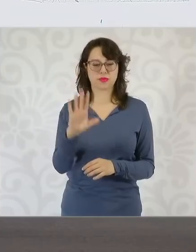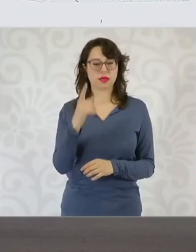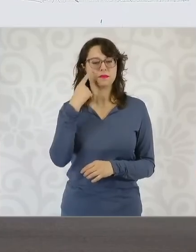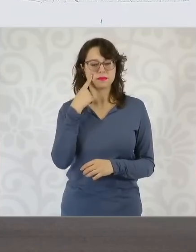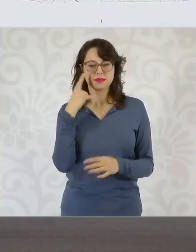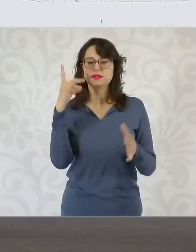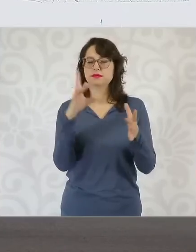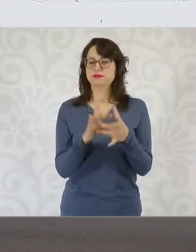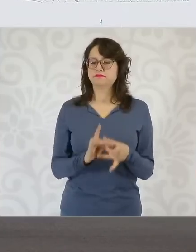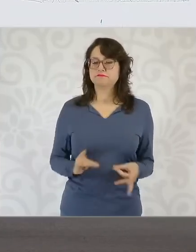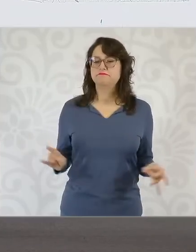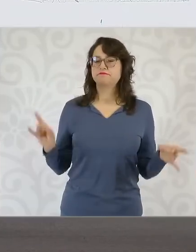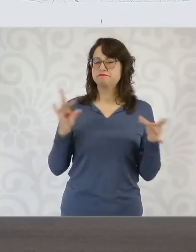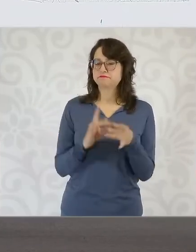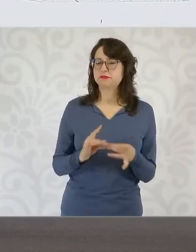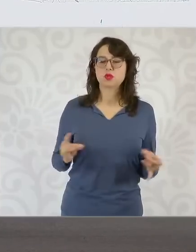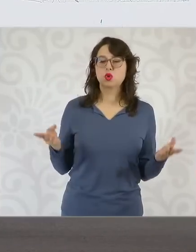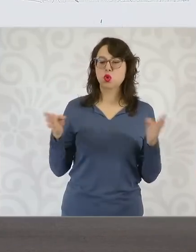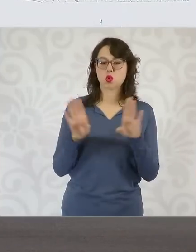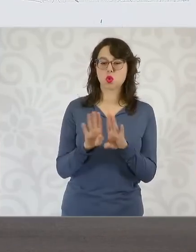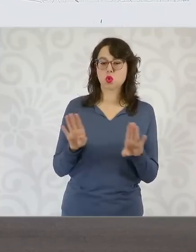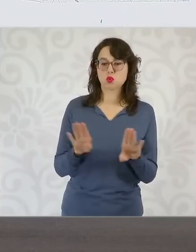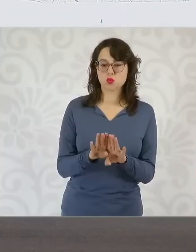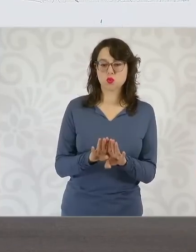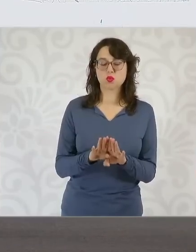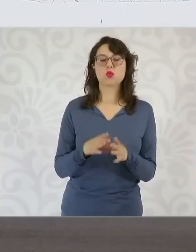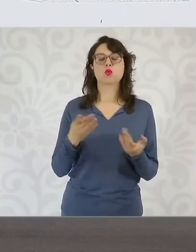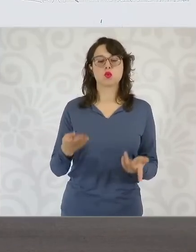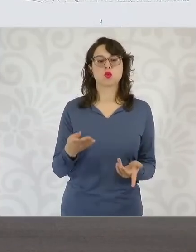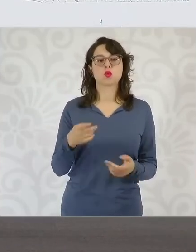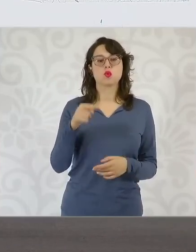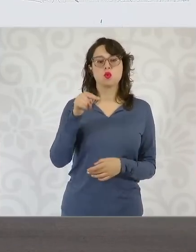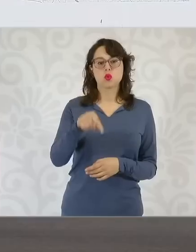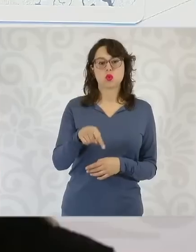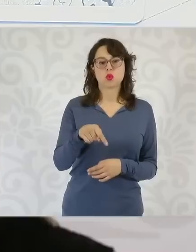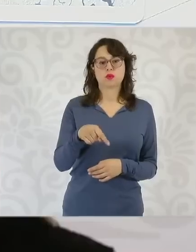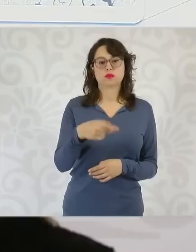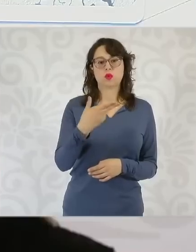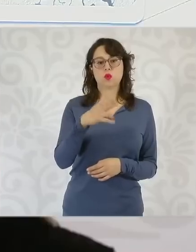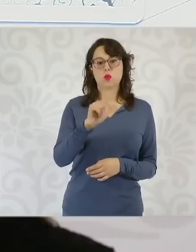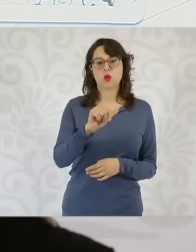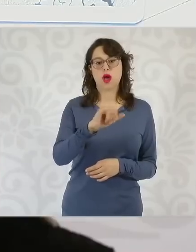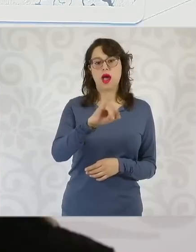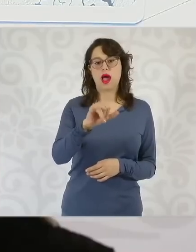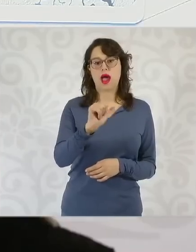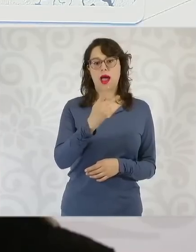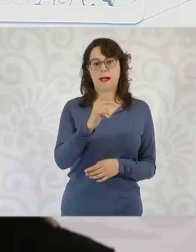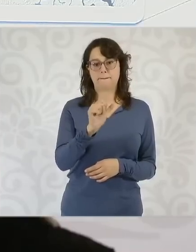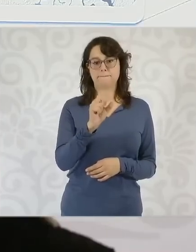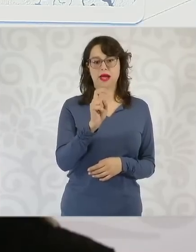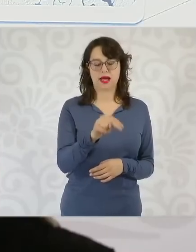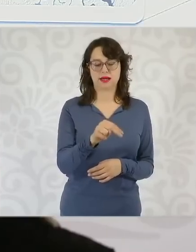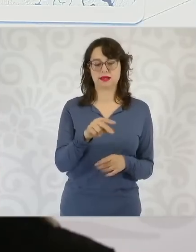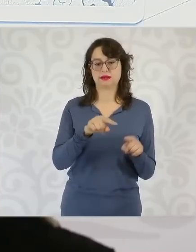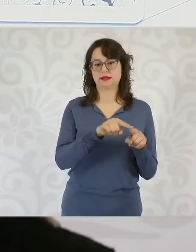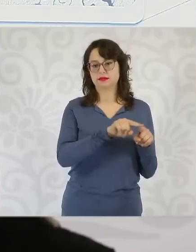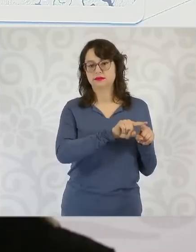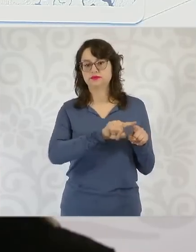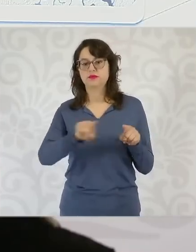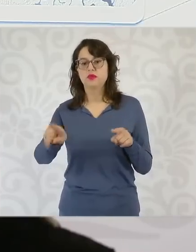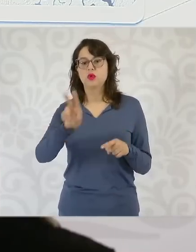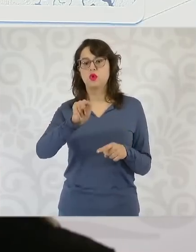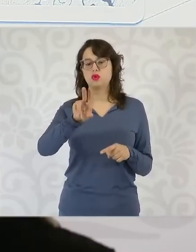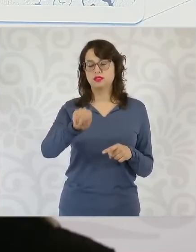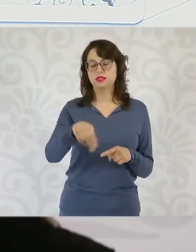cada uno de los tramos el de guajuapan de León el tramo nochistlan guajuapan son 88 km y esta inicia